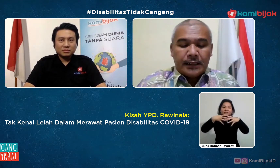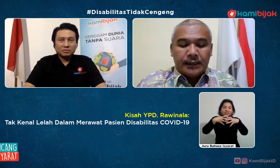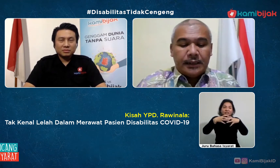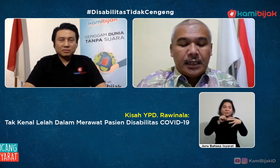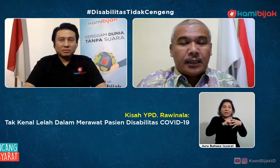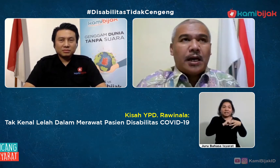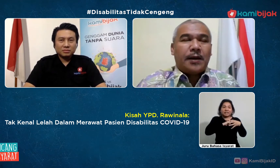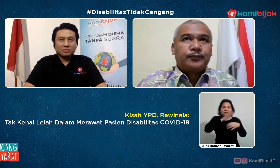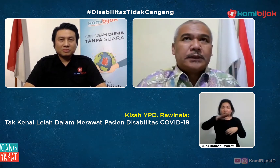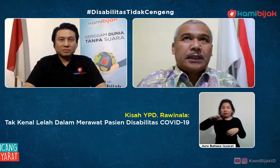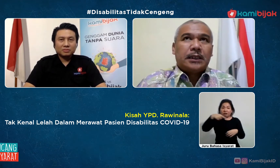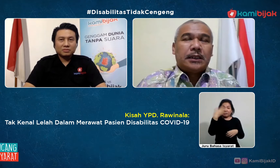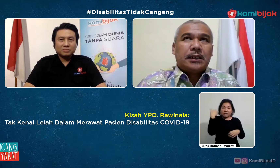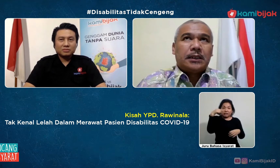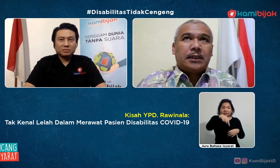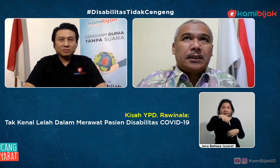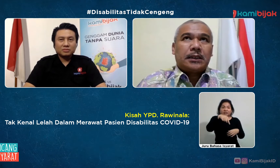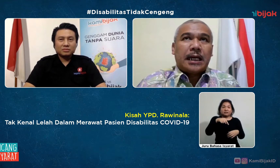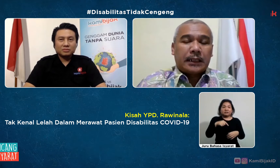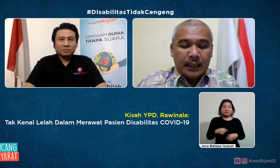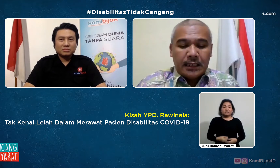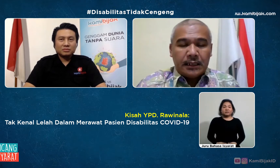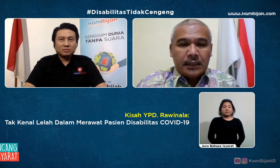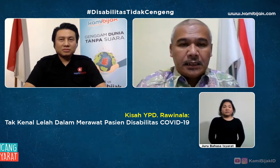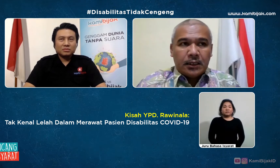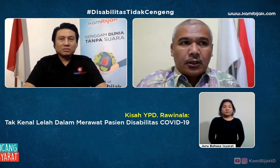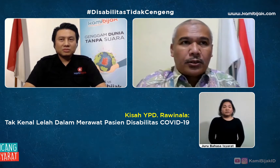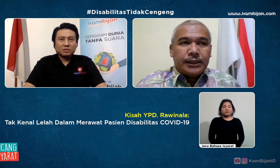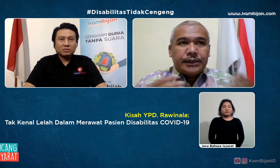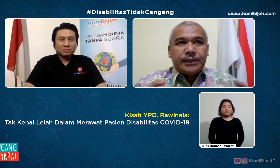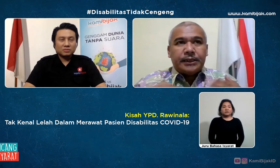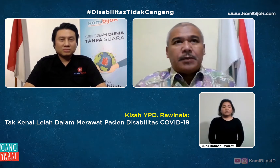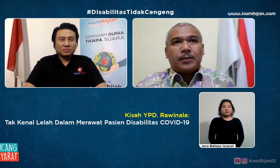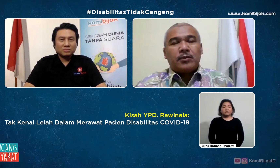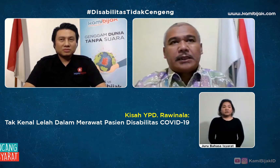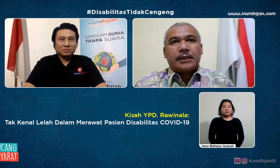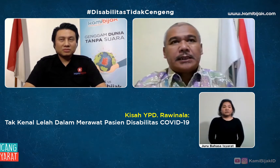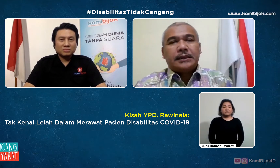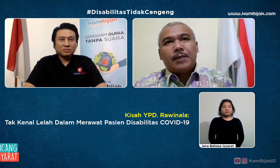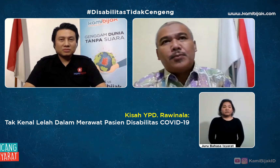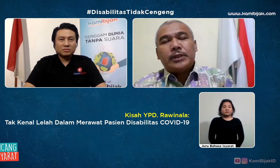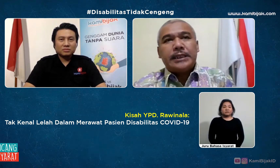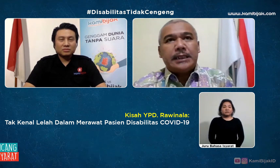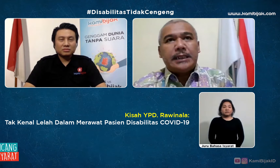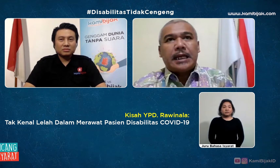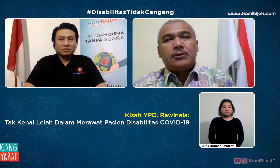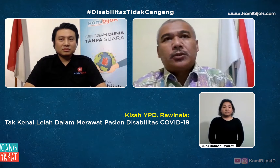Kemudian yang kedua karena kondisi di dalam keluarga tidak memungkinkan